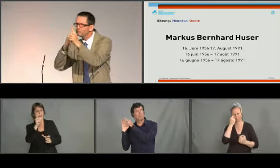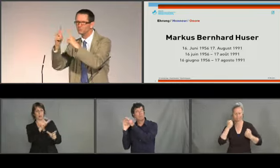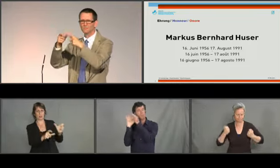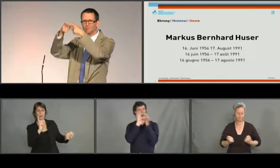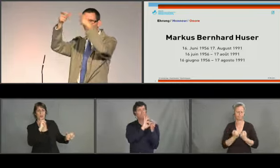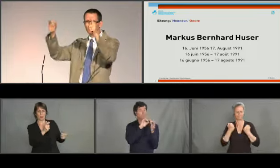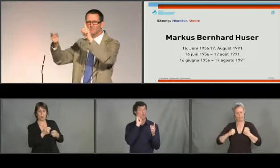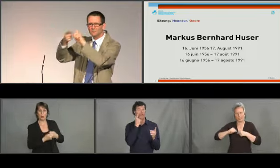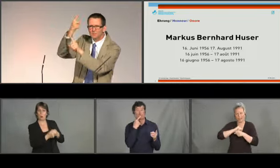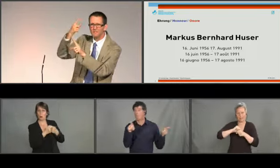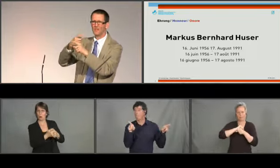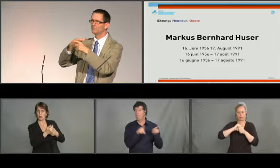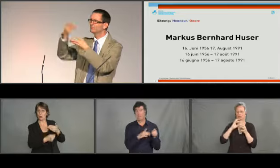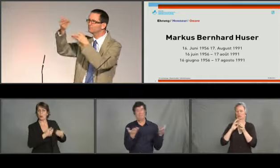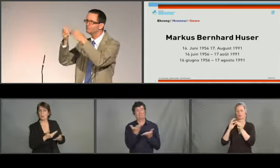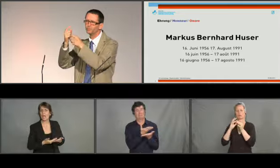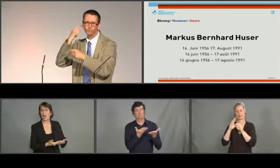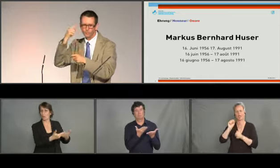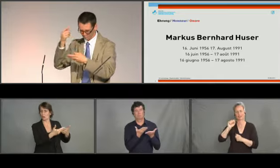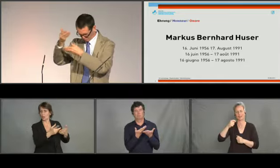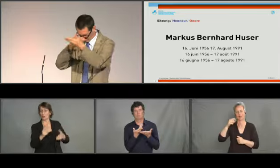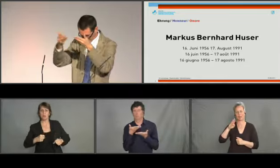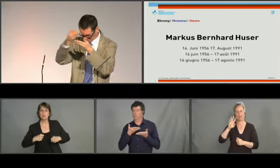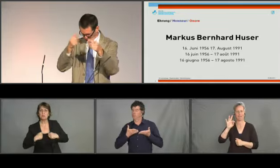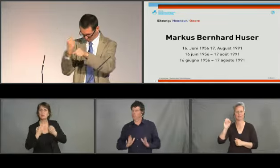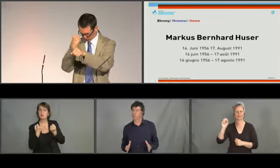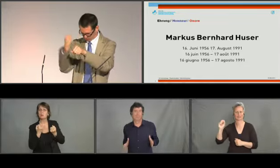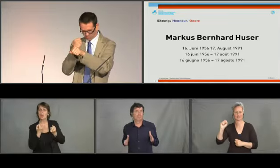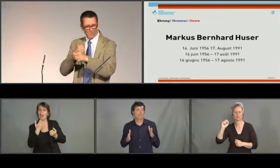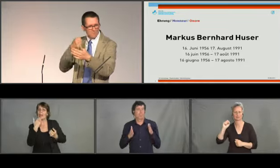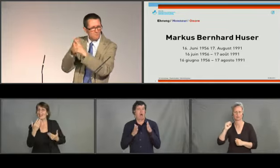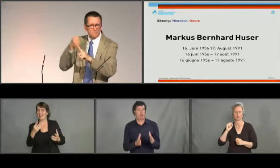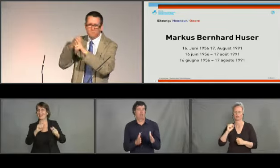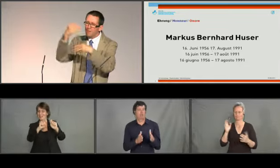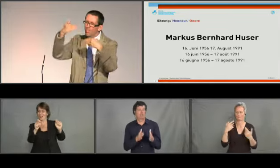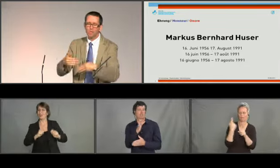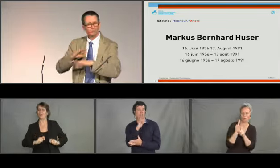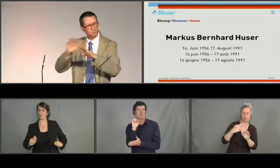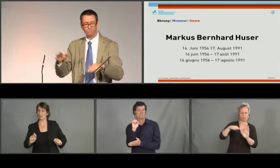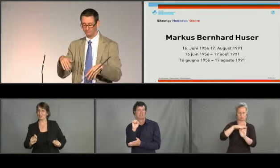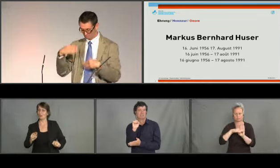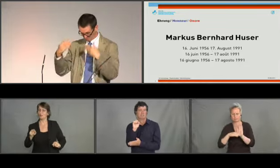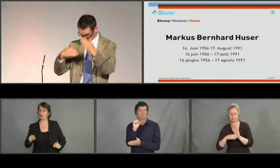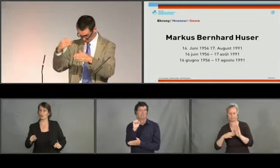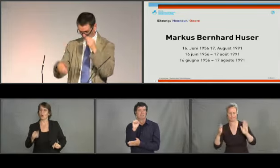gemacht zusammen mit dem SGB-FSS. Er hat Forderungen eingeholt und hat versucht